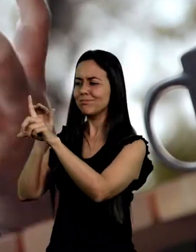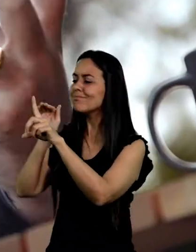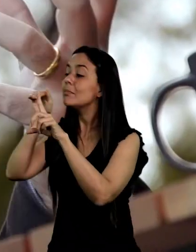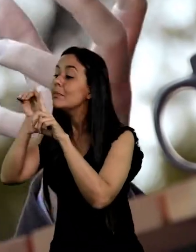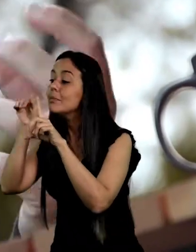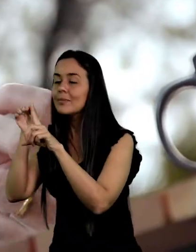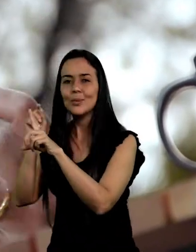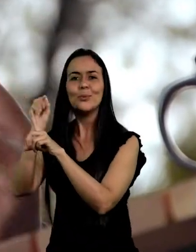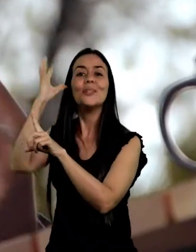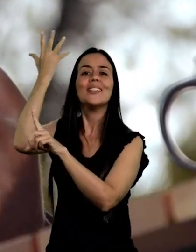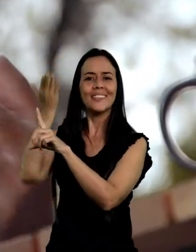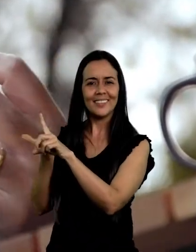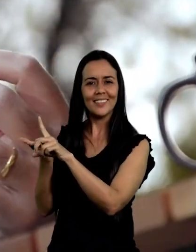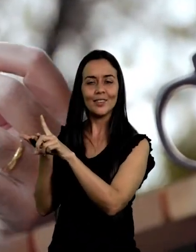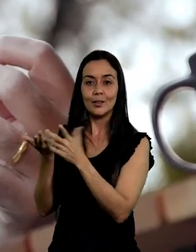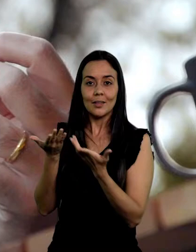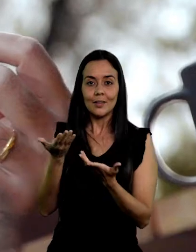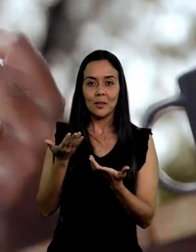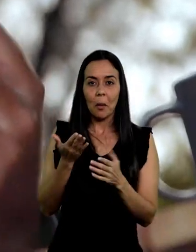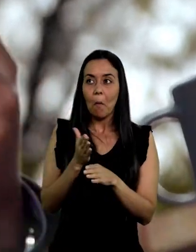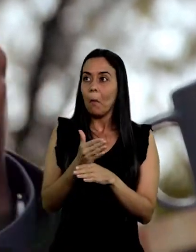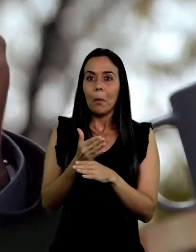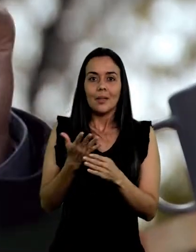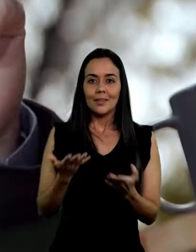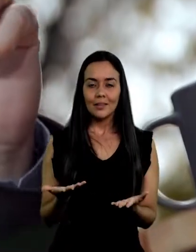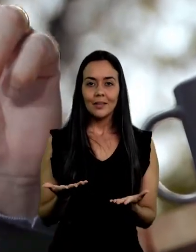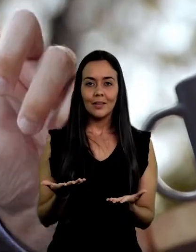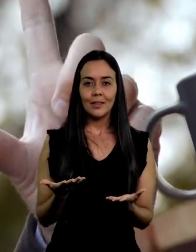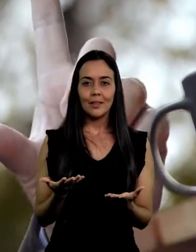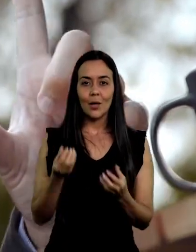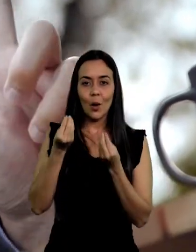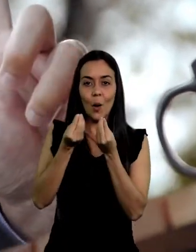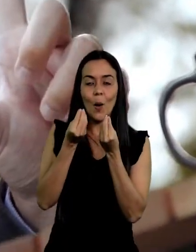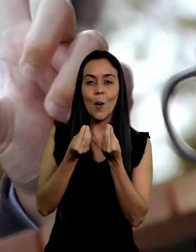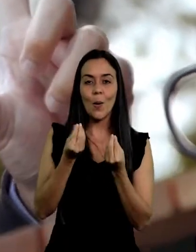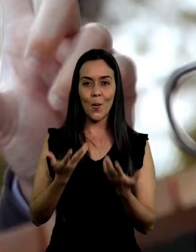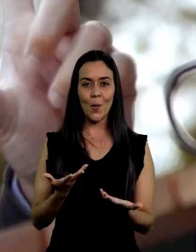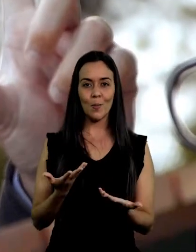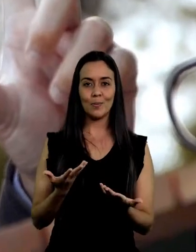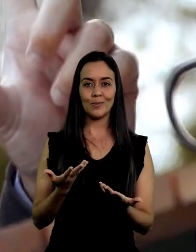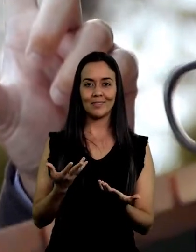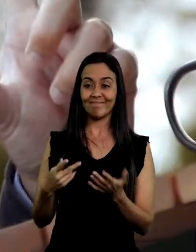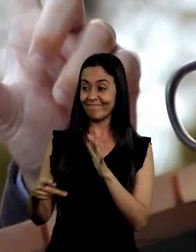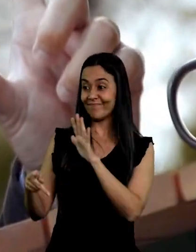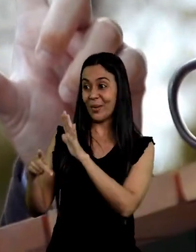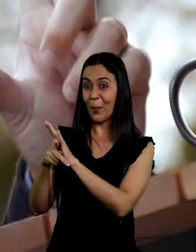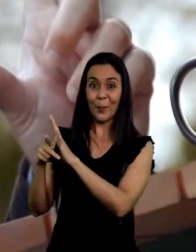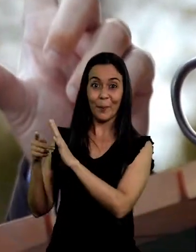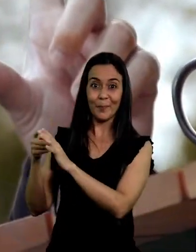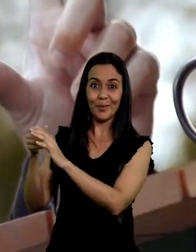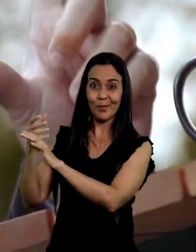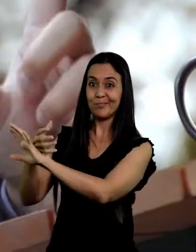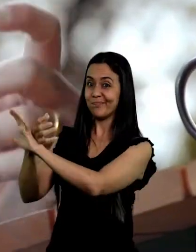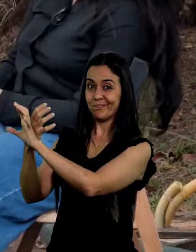o que mais que aquela pessoa tá querendo dizer através de um quadradinho ali, que é a tela do computador, né?